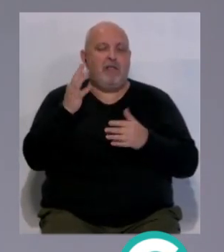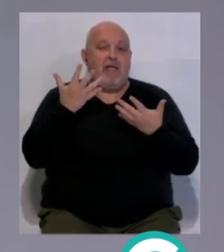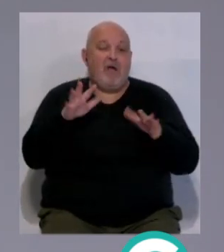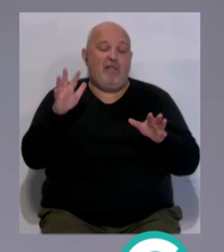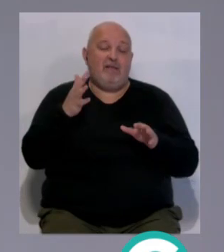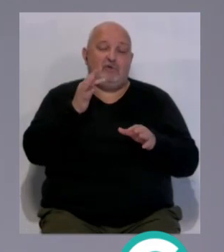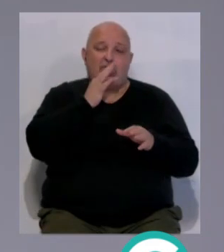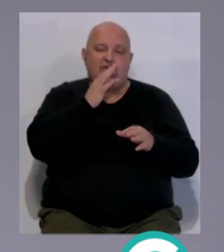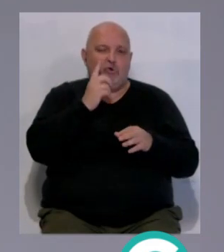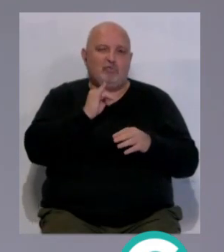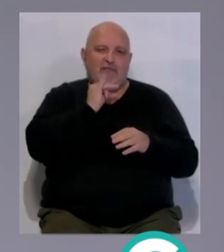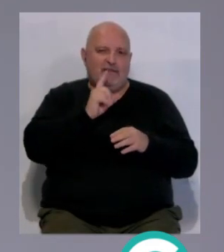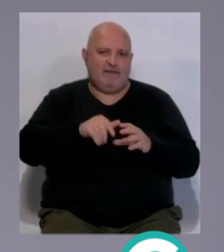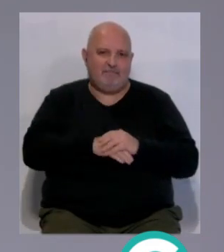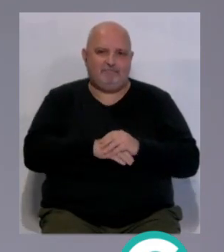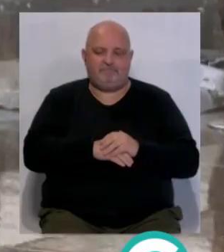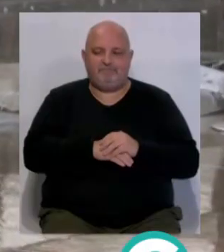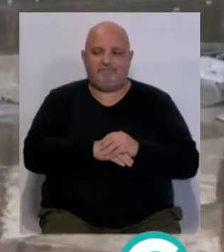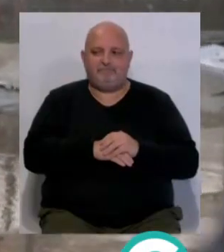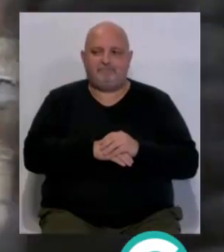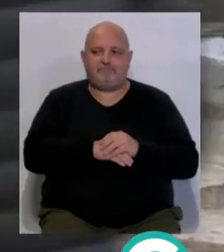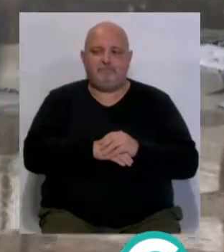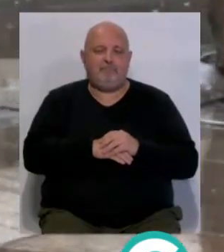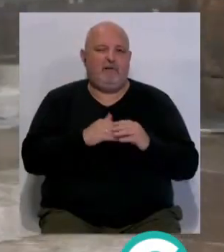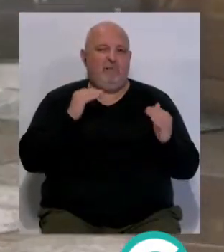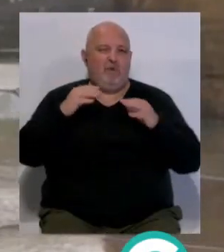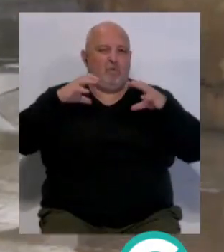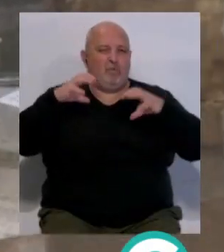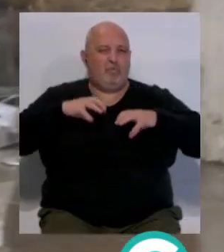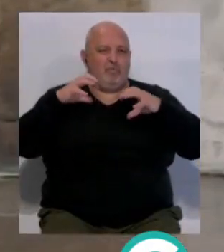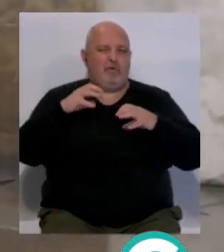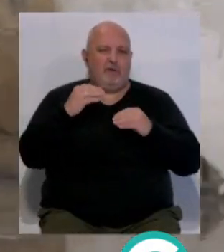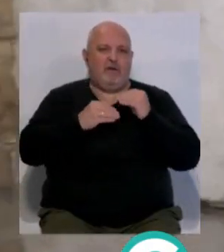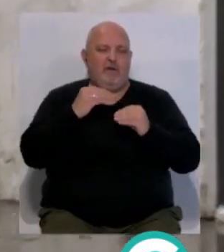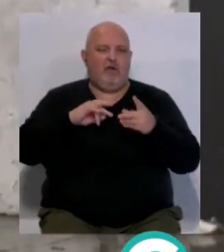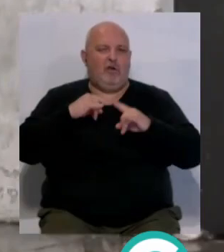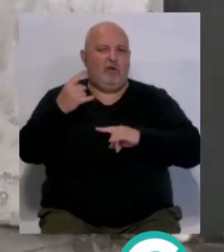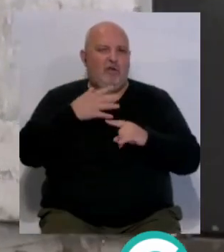siguen siendo insuficientes el temporal de lluvia hace que se redoblen esfuerzos en la